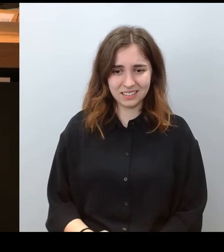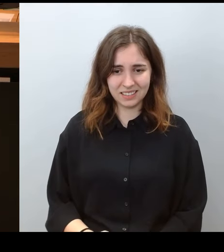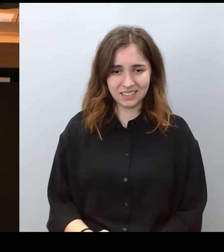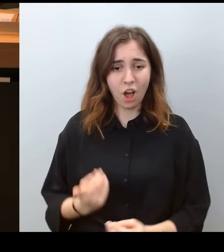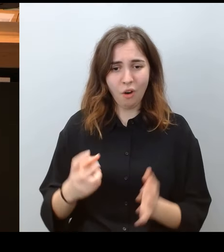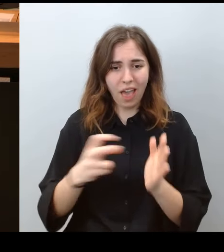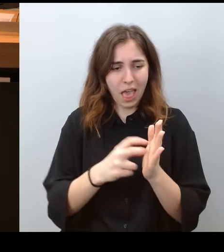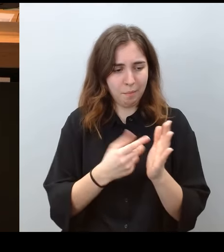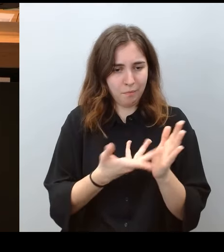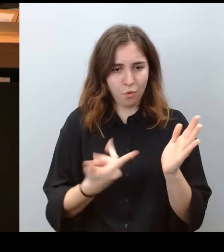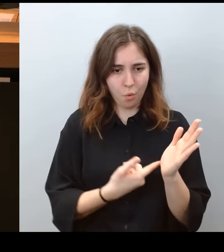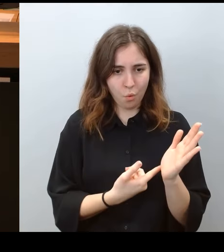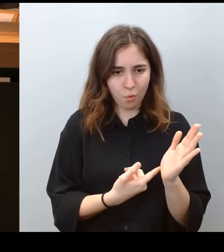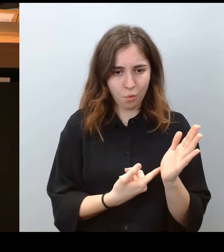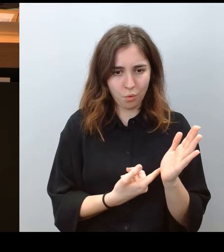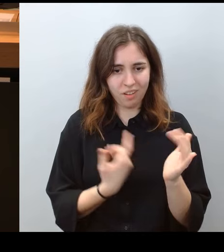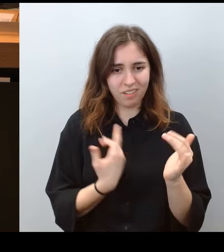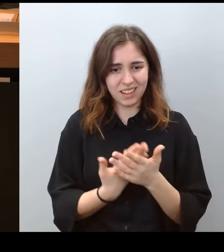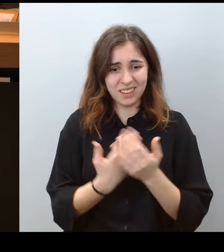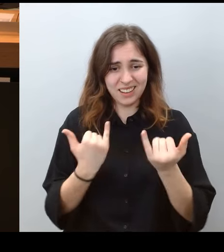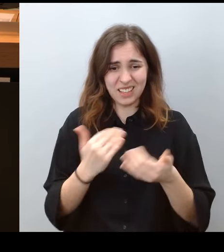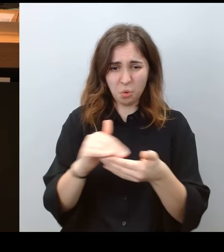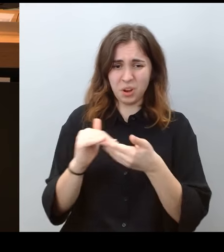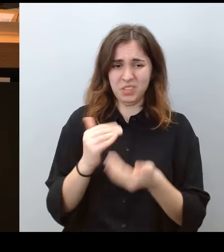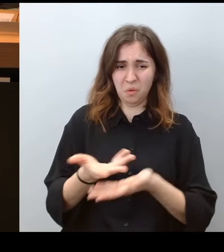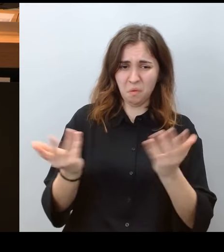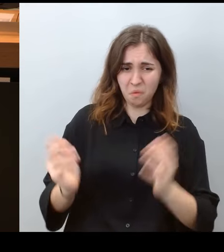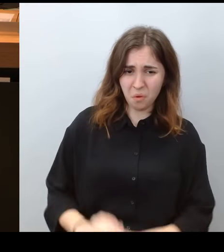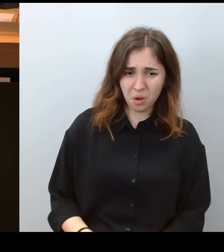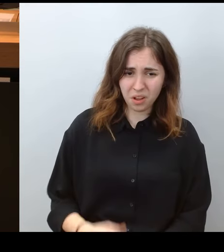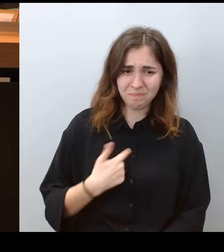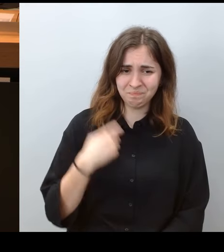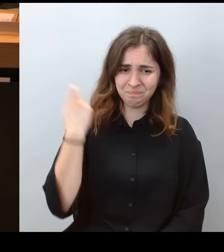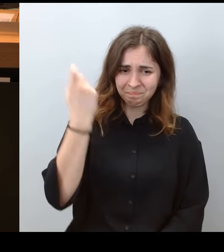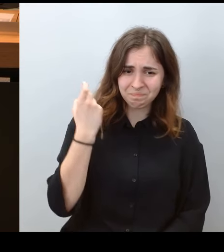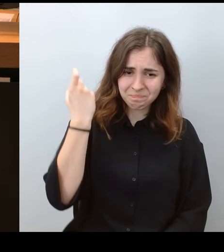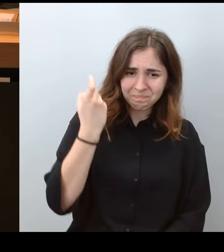Herzlichen Glückwunsch dazu, dass Sie nach Monaten endlich, meine Kollegin Frau Schubert hat es